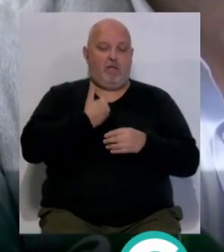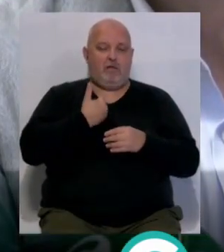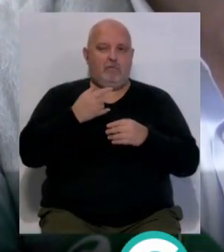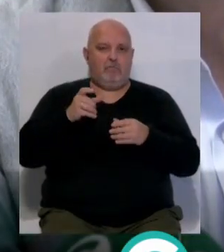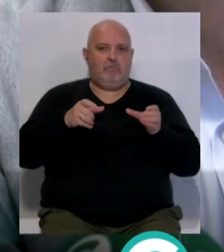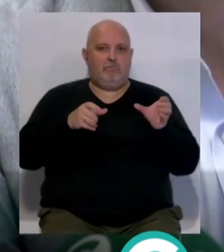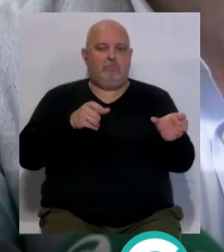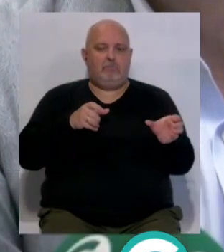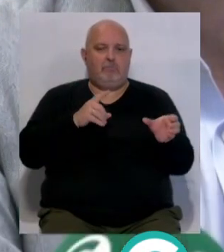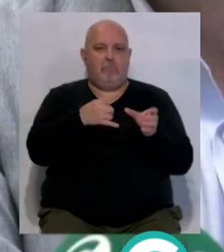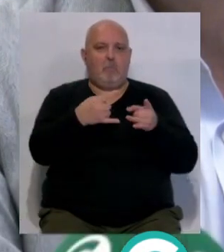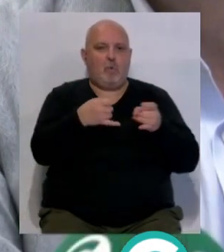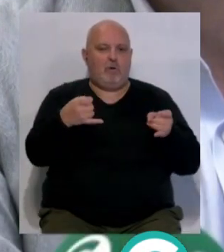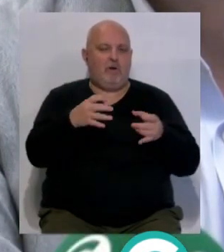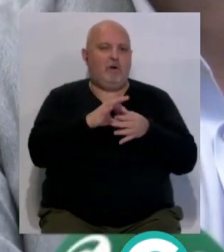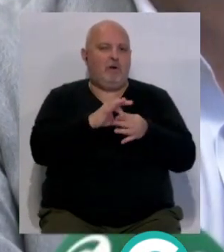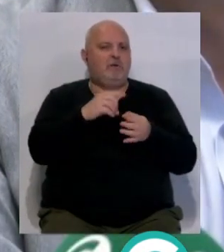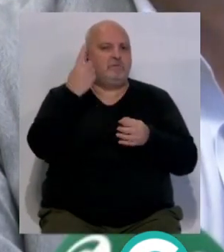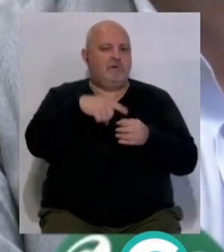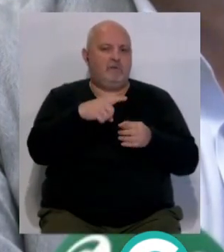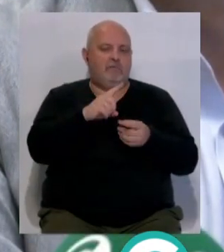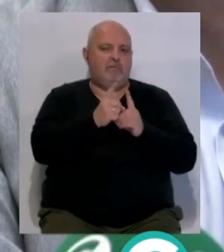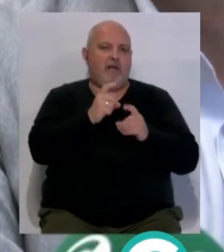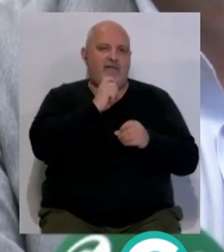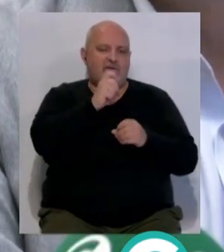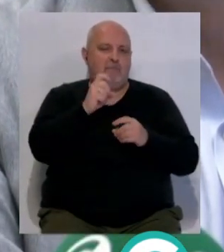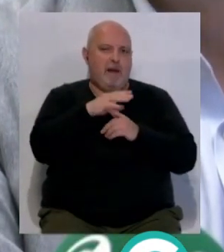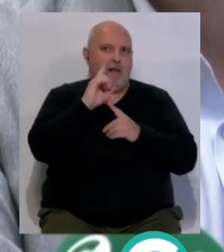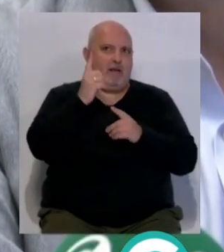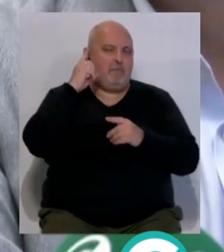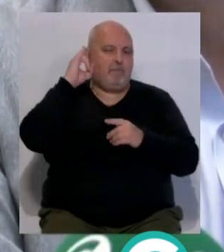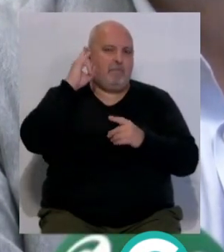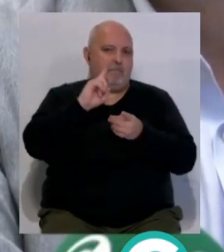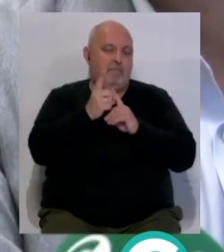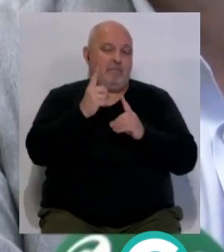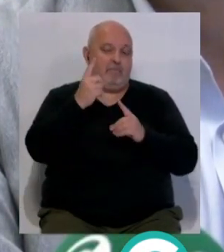semáforo lo detecta y sabe que debe de activar el avisador en el momento que se cambie la fase de